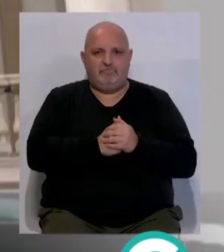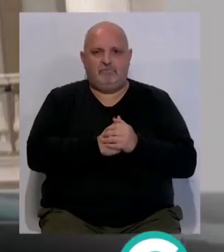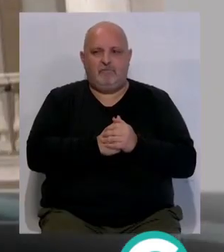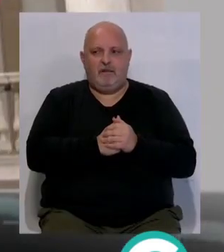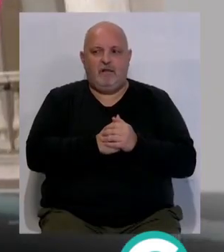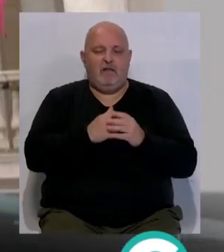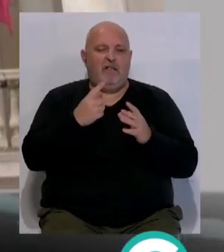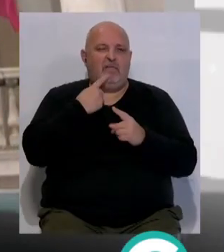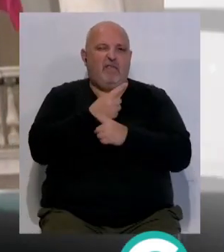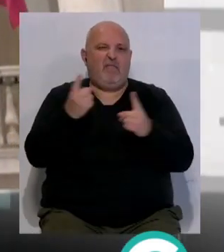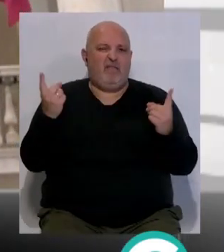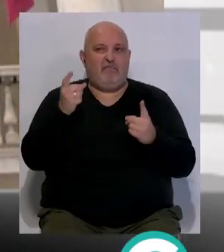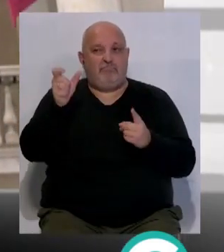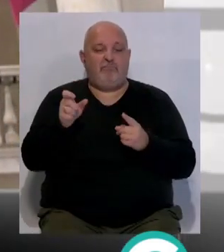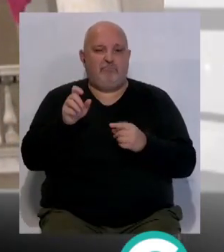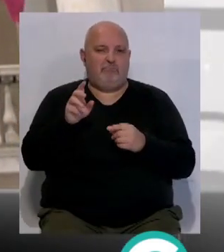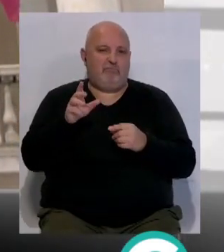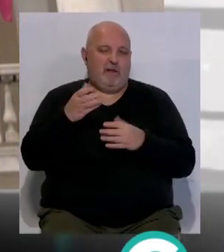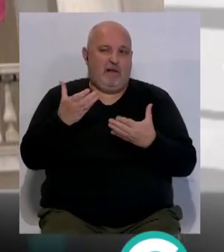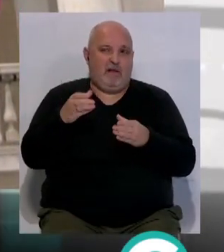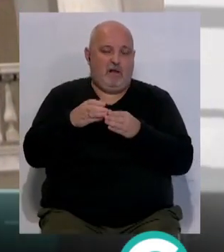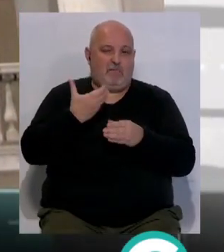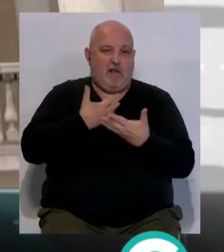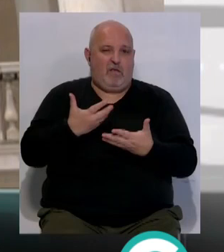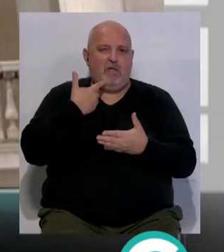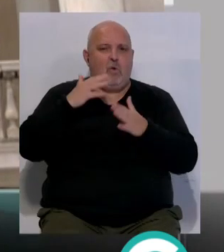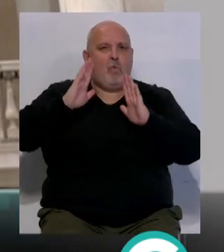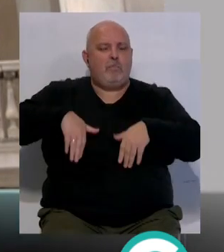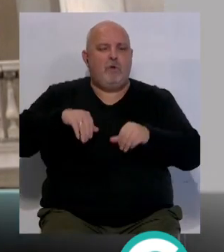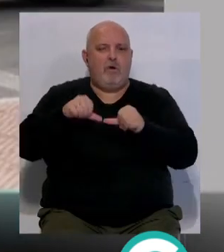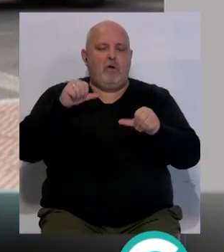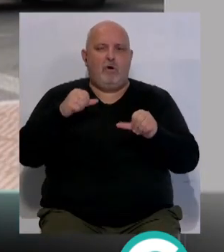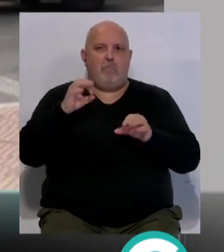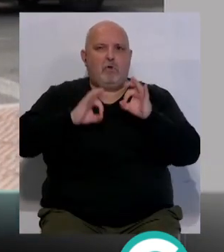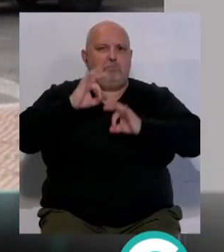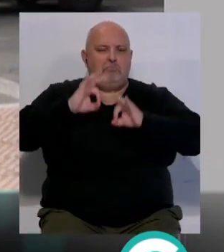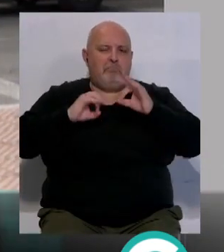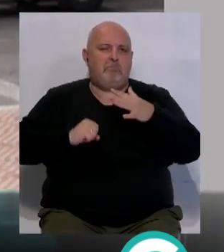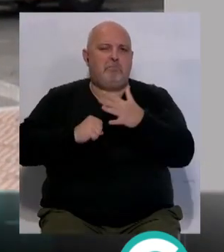decir que se han en los seis últimos meses se ha ejecutado el tanto por cento máximo del proyecto